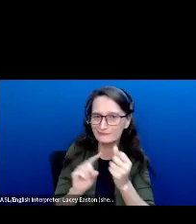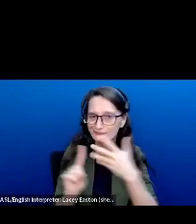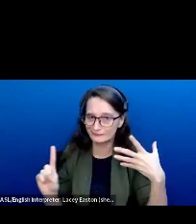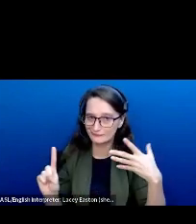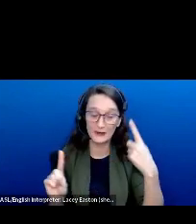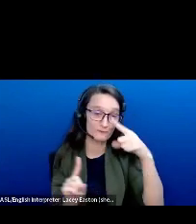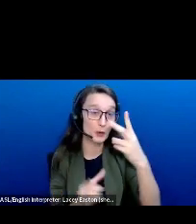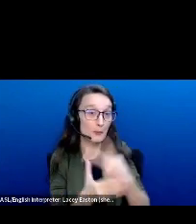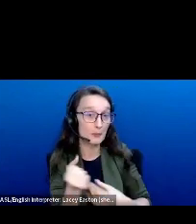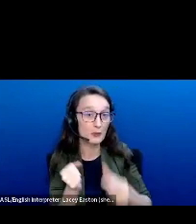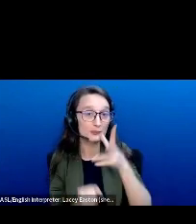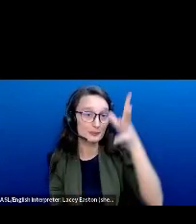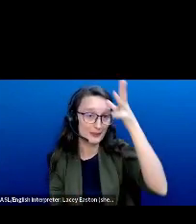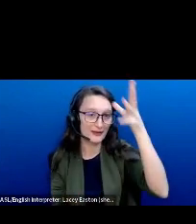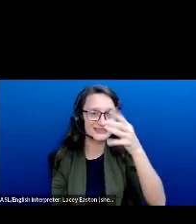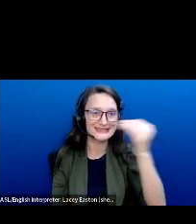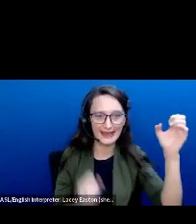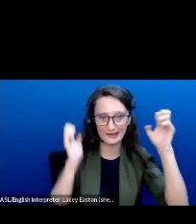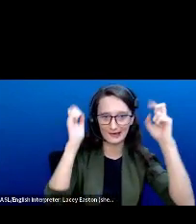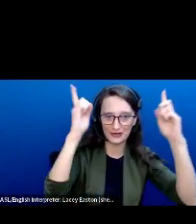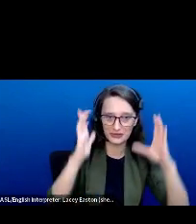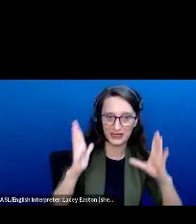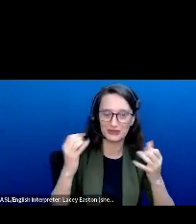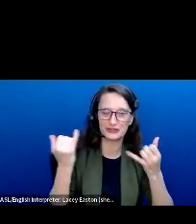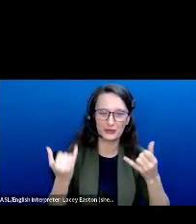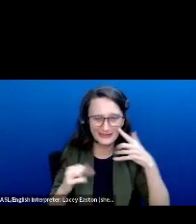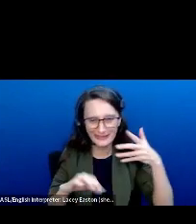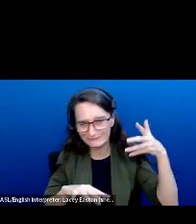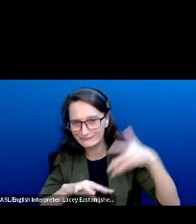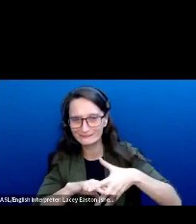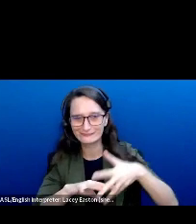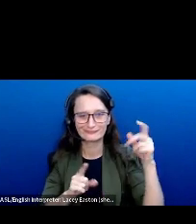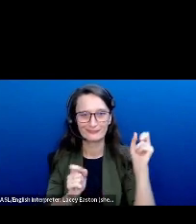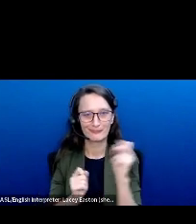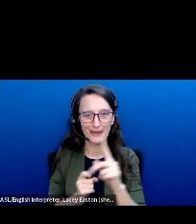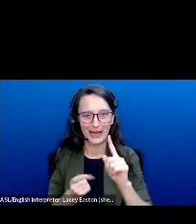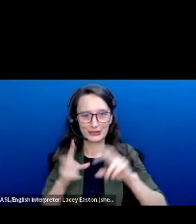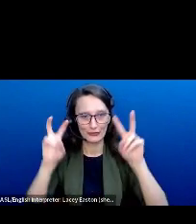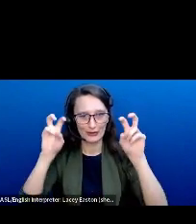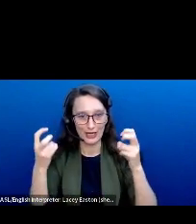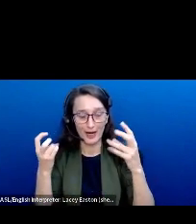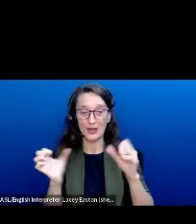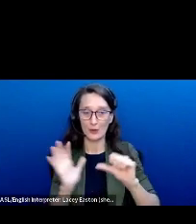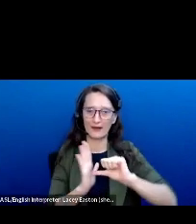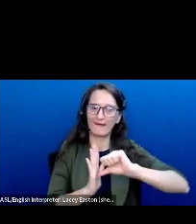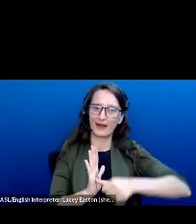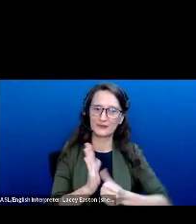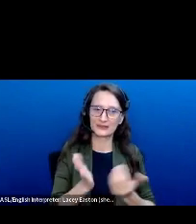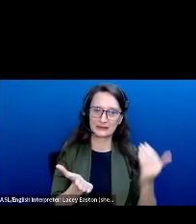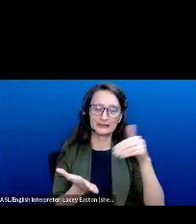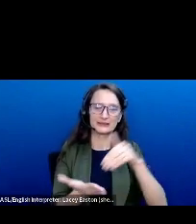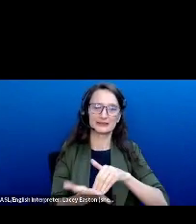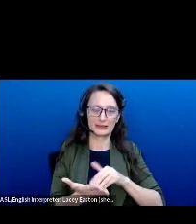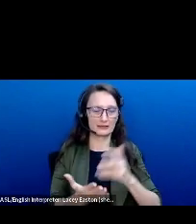Para volver al tema, queremos enfatizar nuevamente que es importante que